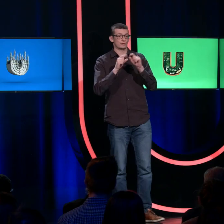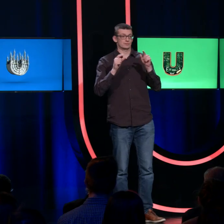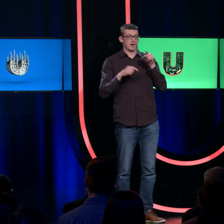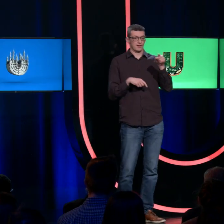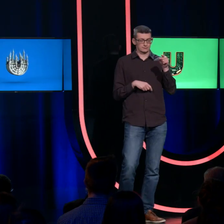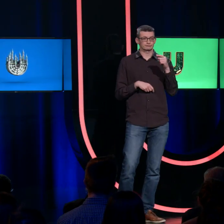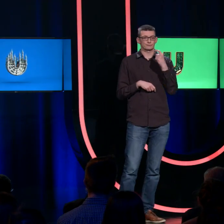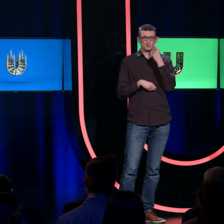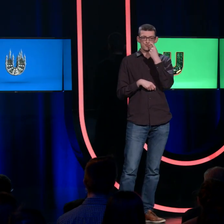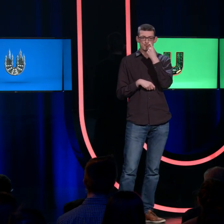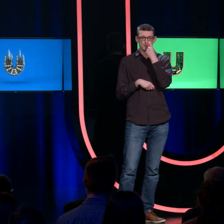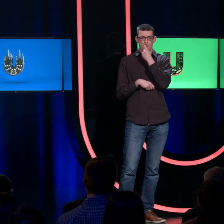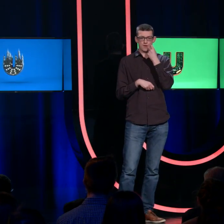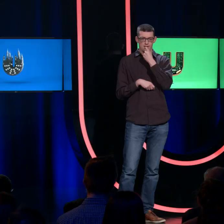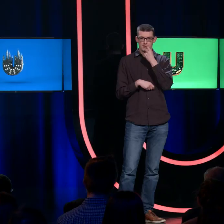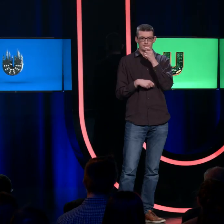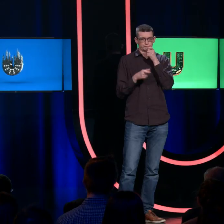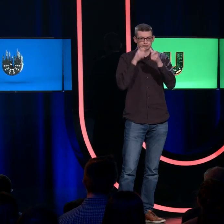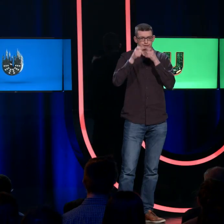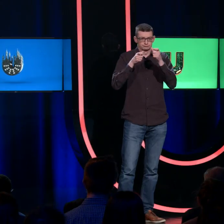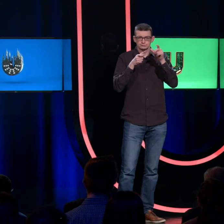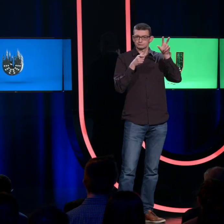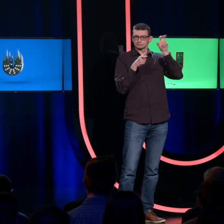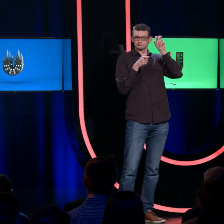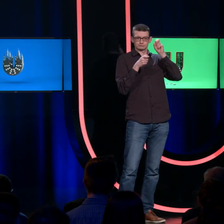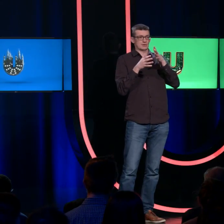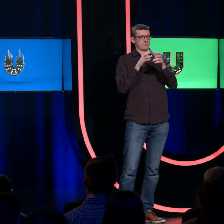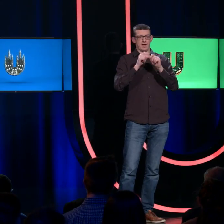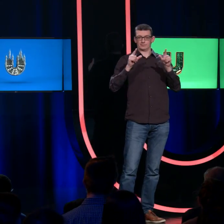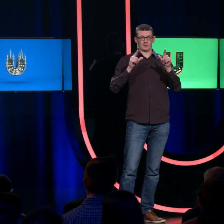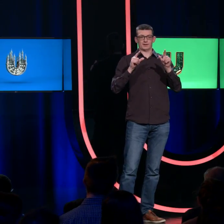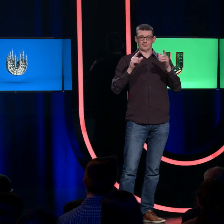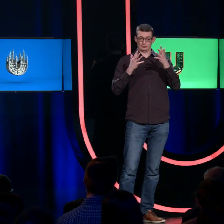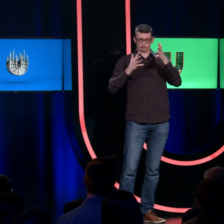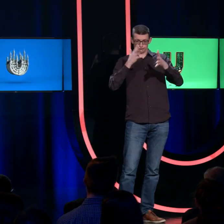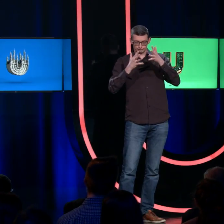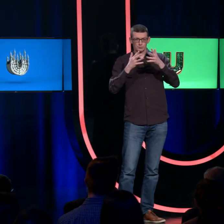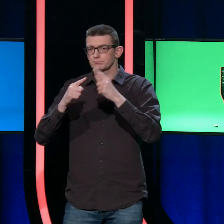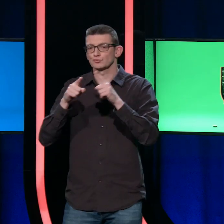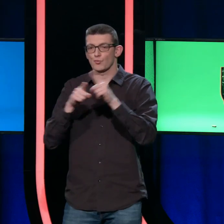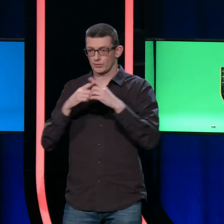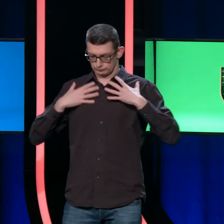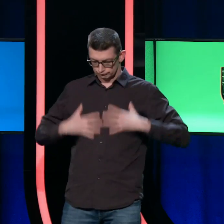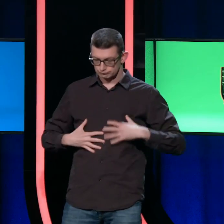Dat wil zeggen dat je je mond gebruikt om de talen te produceren en je oren om de talen weer te nemen.